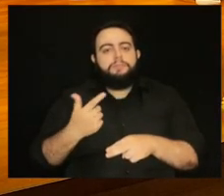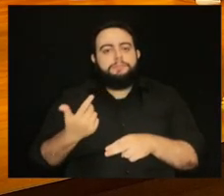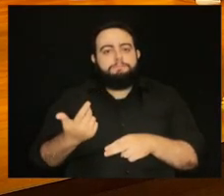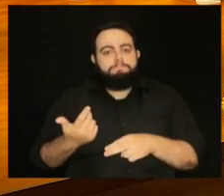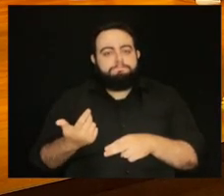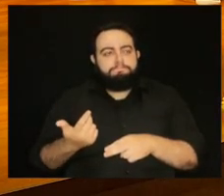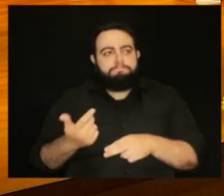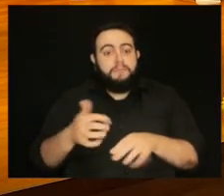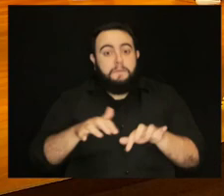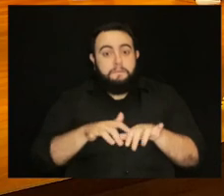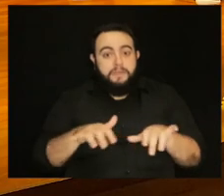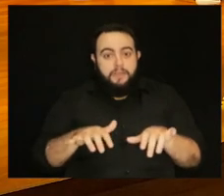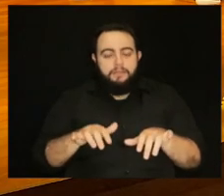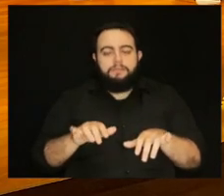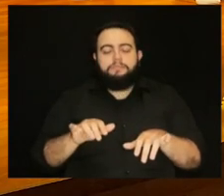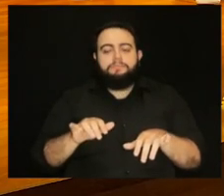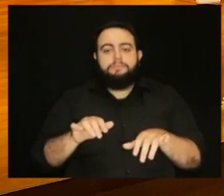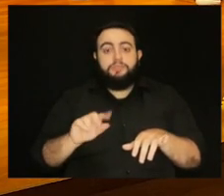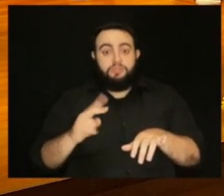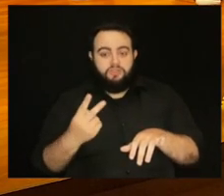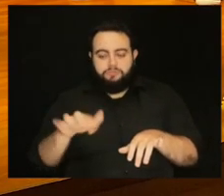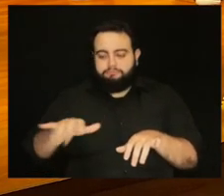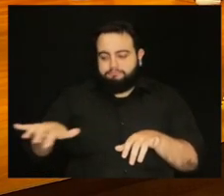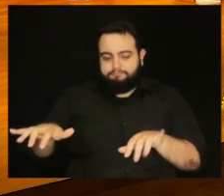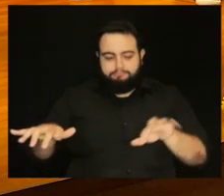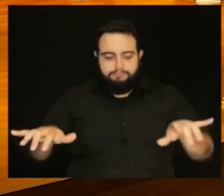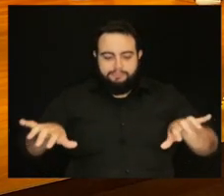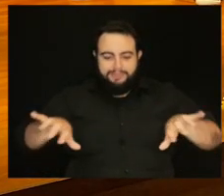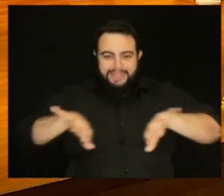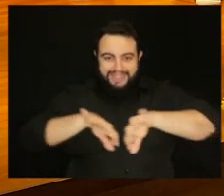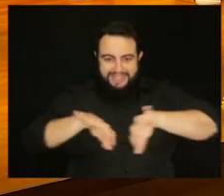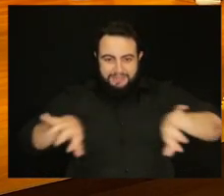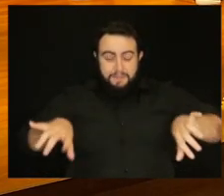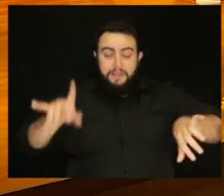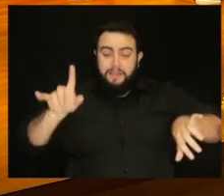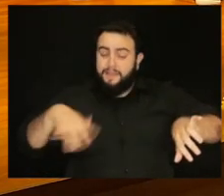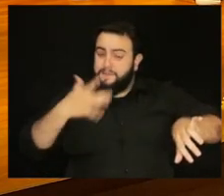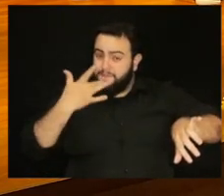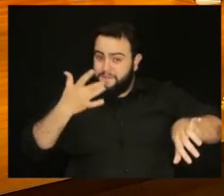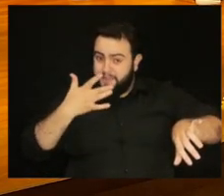um piano com cada mão, o que é fácil de fazer, é só tu botar um piano do lado. Só que ele tocava